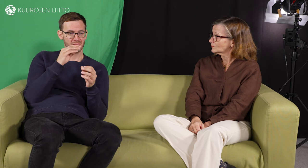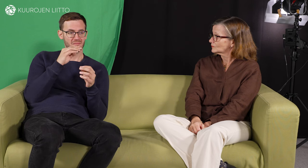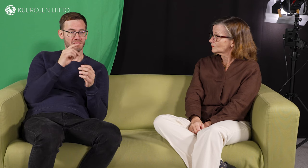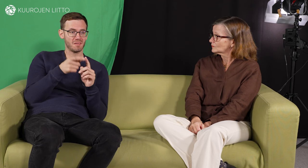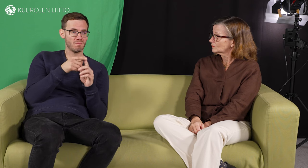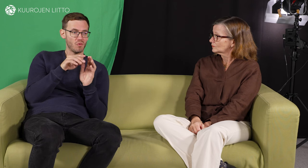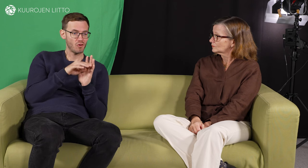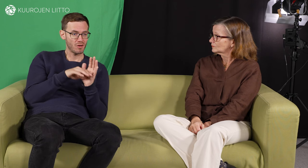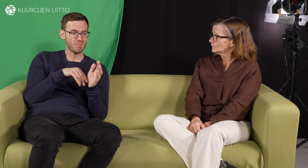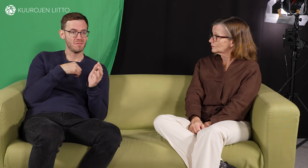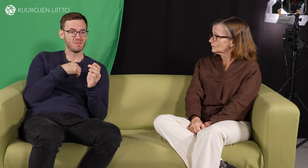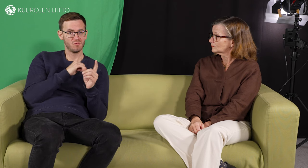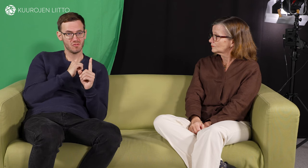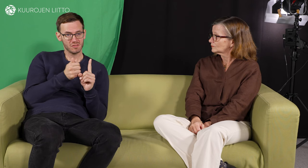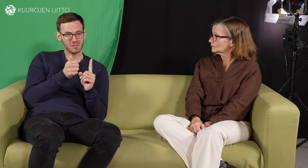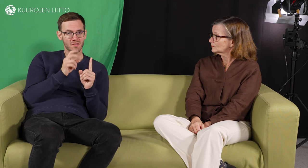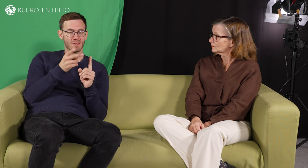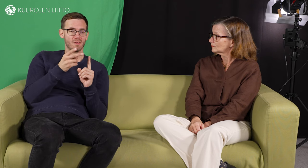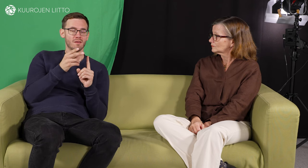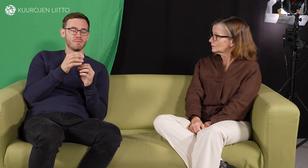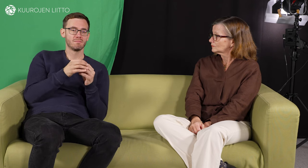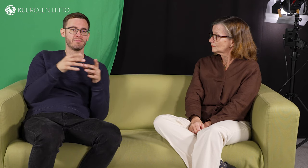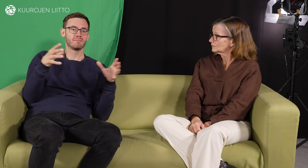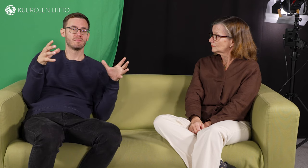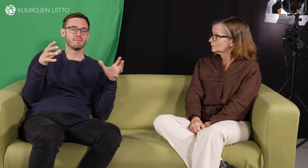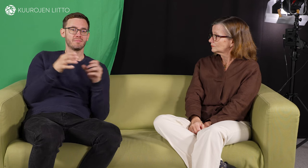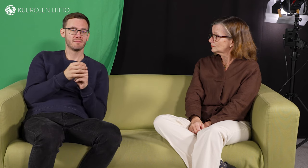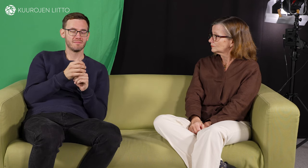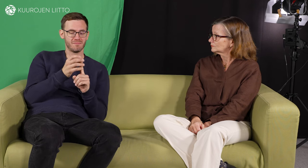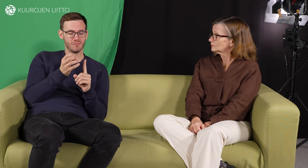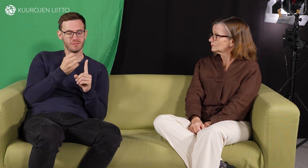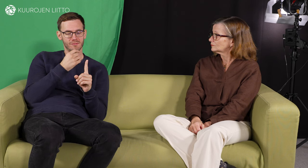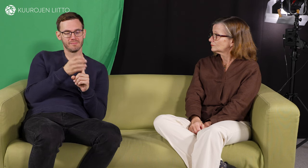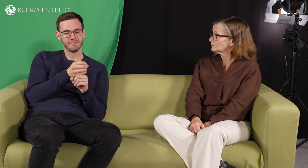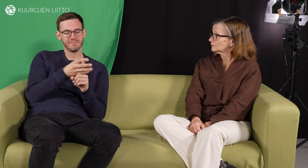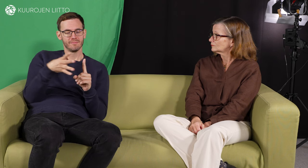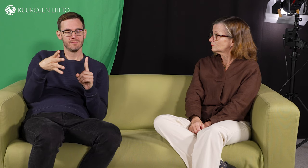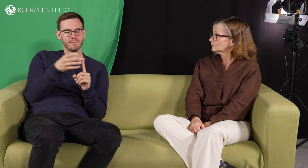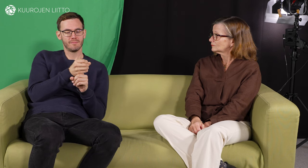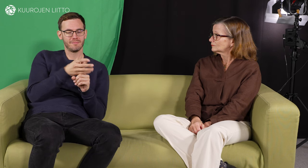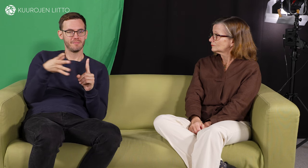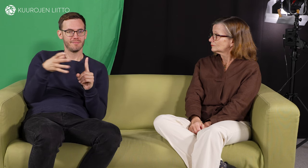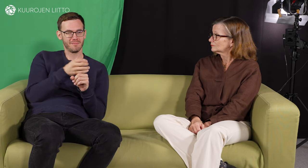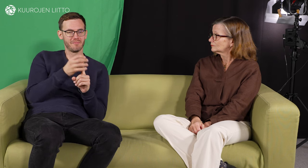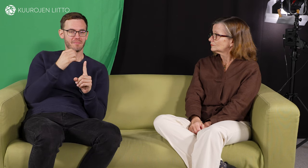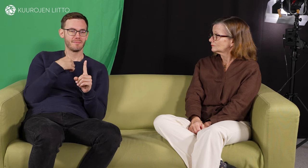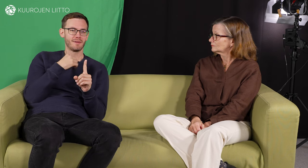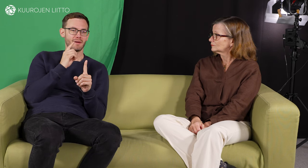Riippuu ohjelmasta, teenkö yksin vai minkä suuruinen työryhmä minulla on.